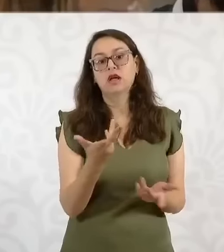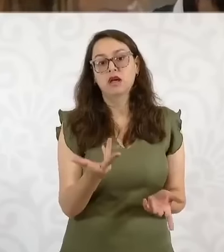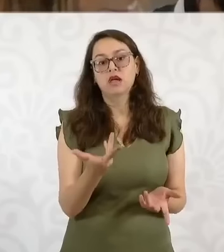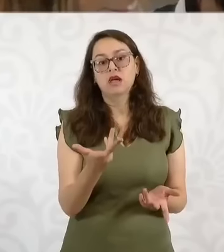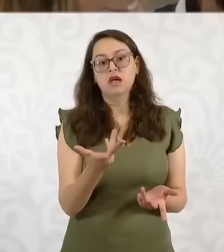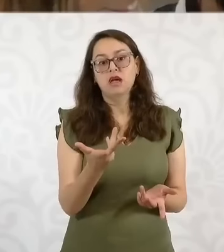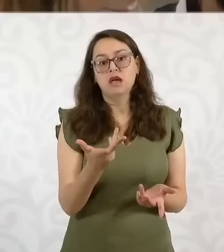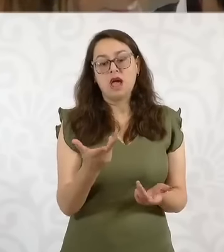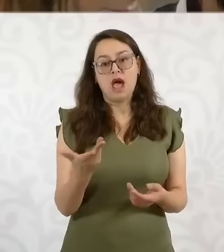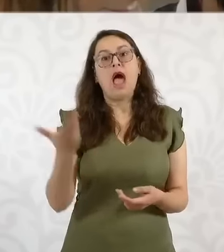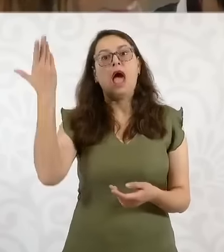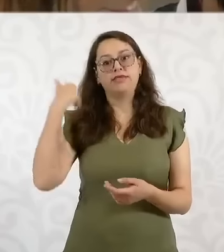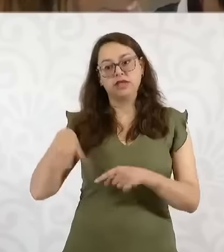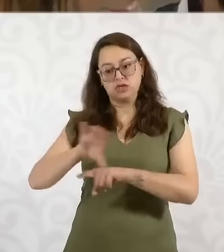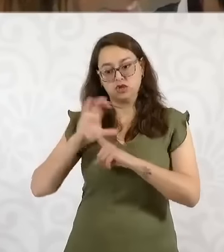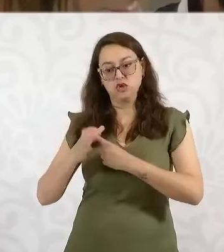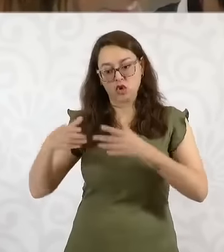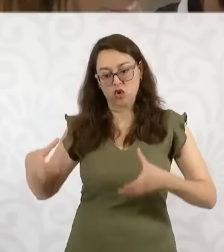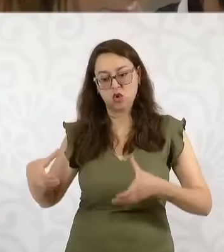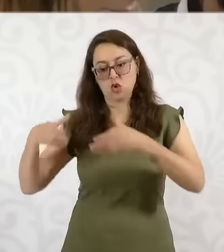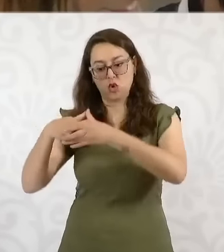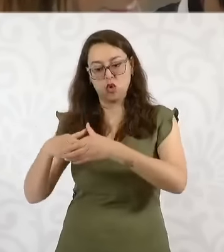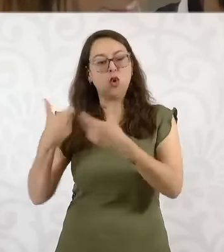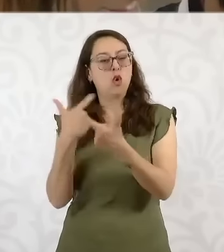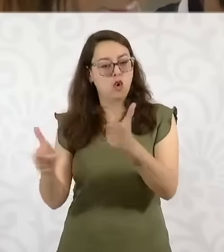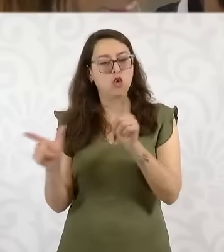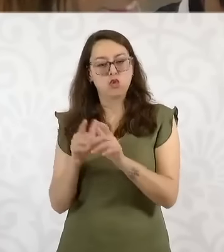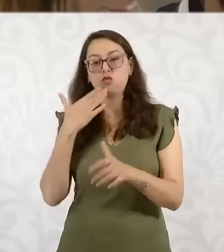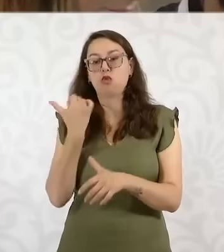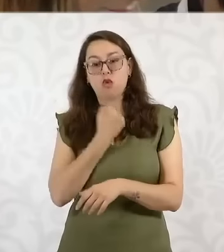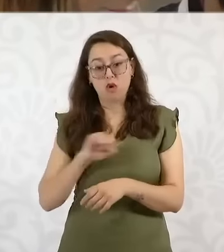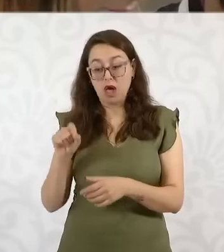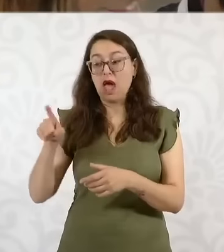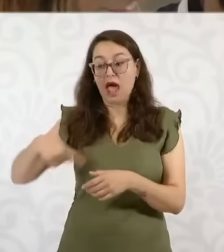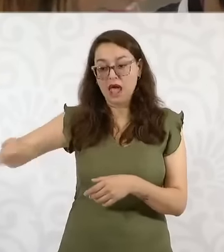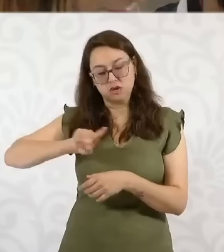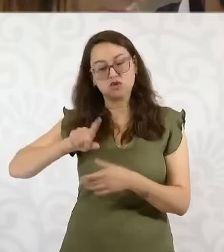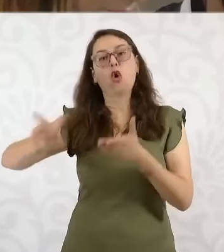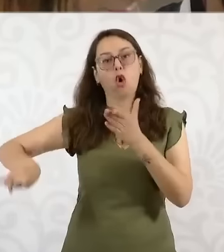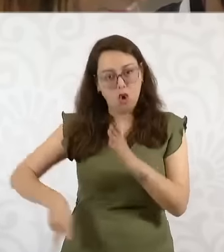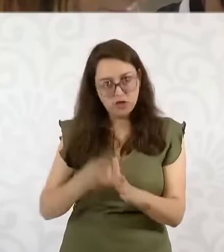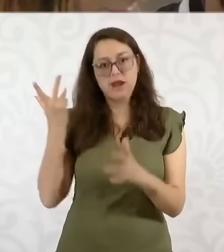momento titulares del grupo interdisciplinario de expertas y de expertos independientes,